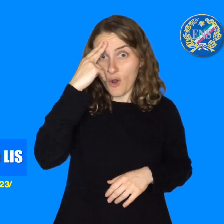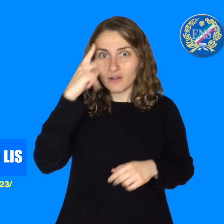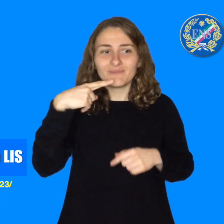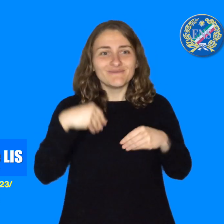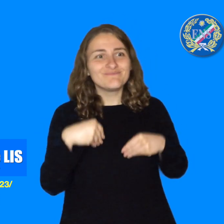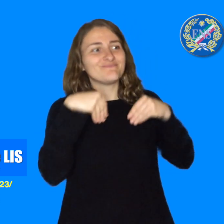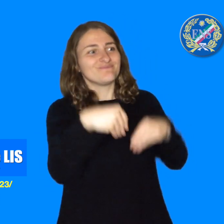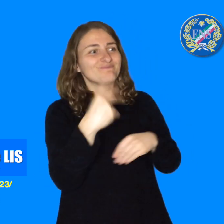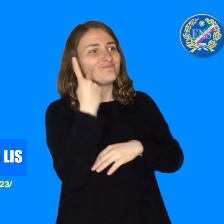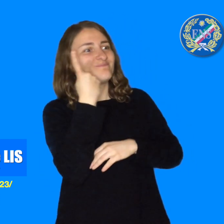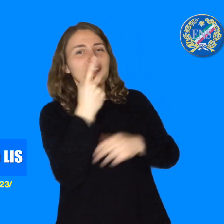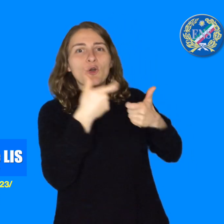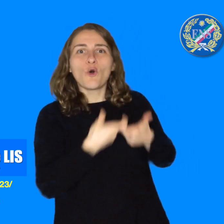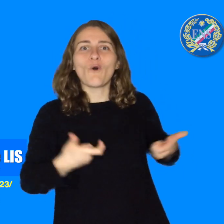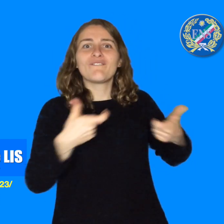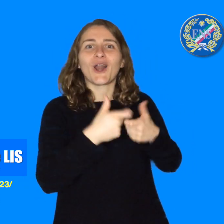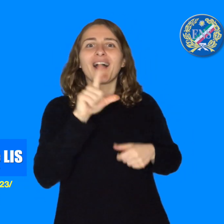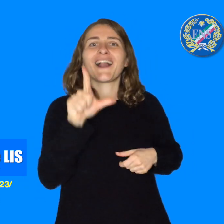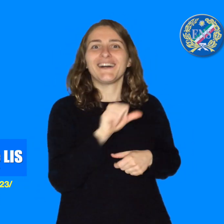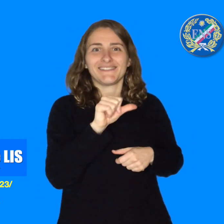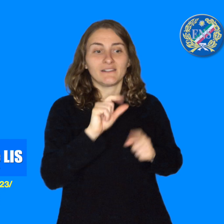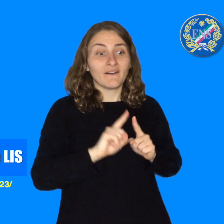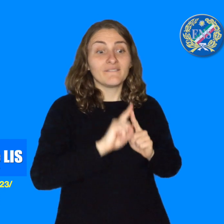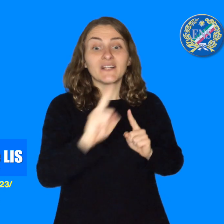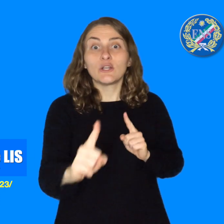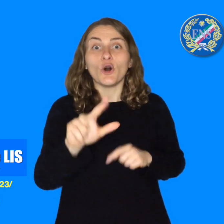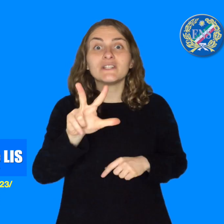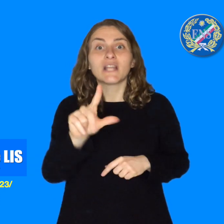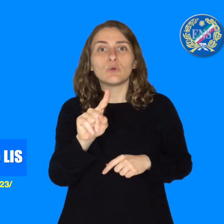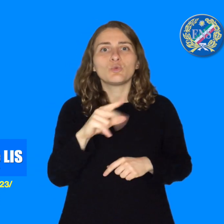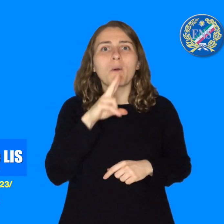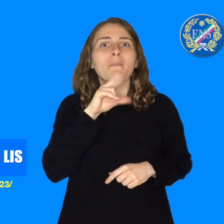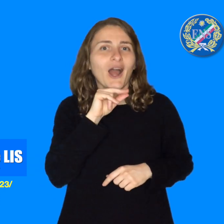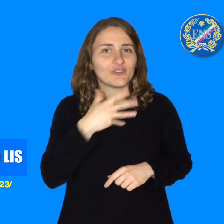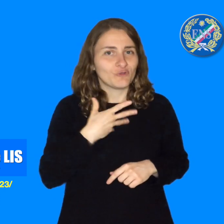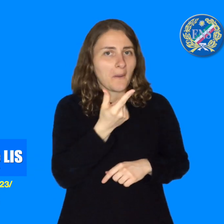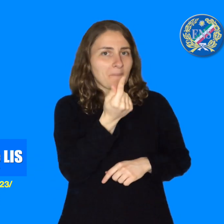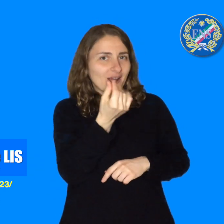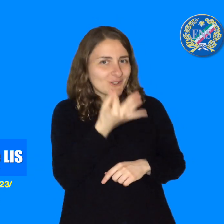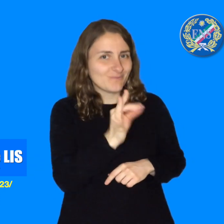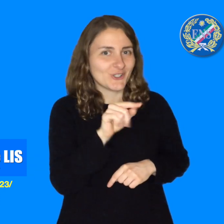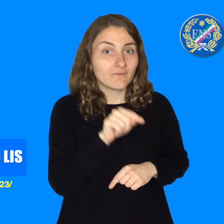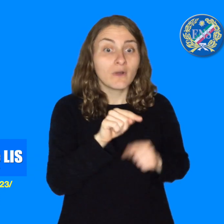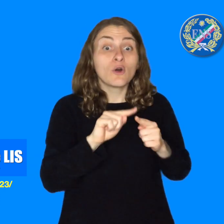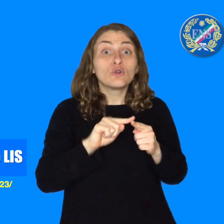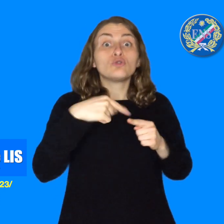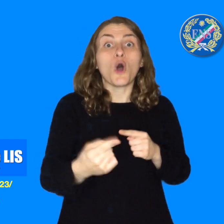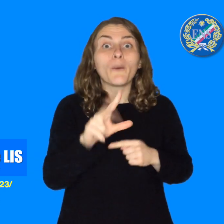Ricordatevi, c’è tempo fino al 31 marzo 2023 per procedere all’iscrizione al Convegno LIS a prezzo ridotto;